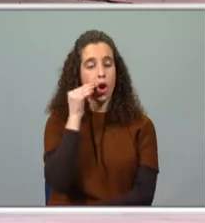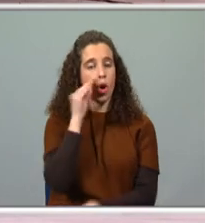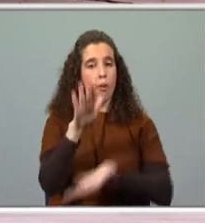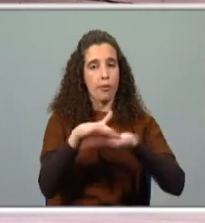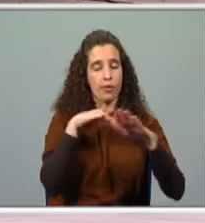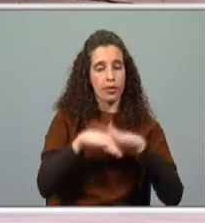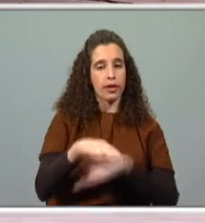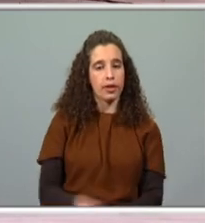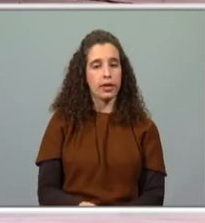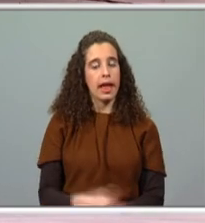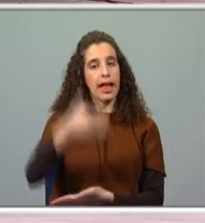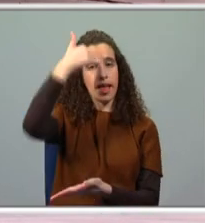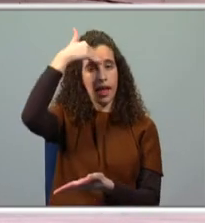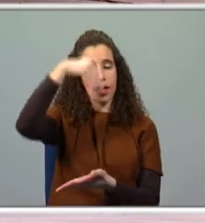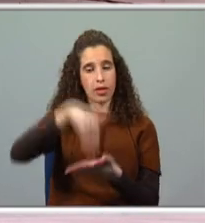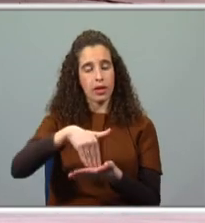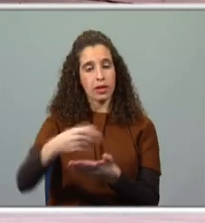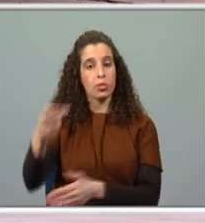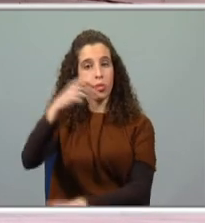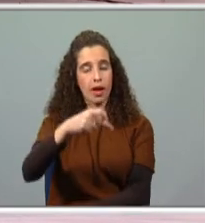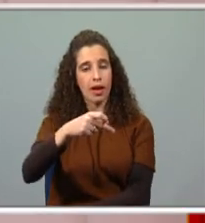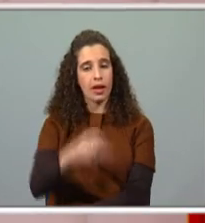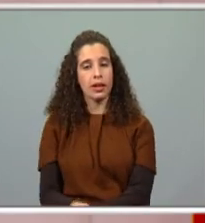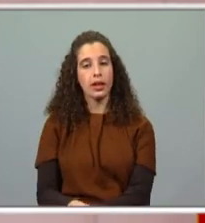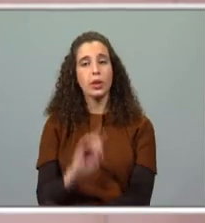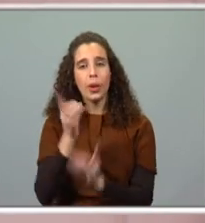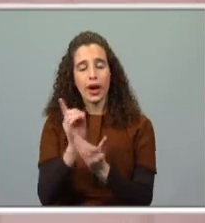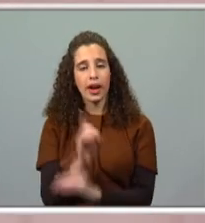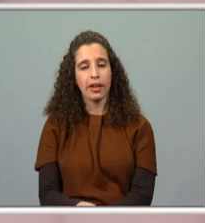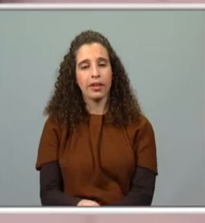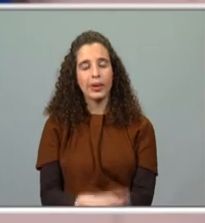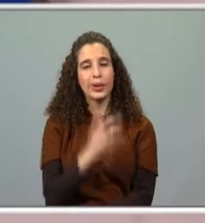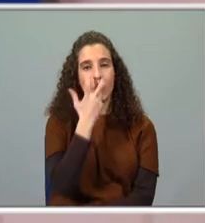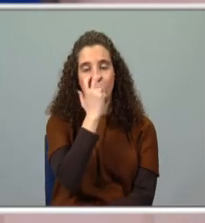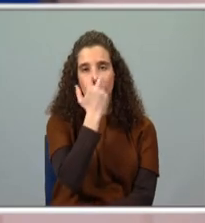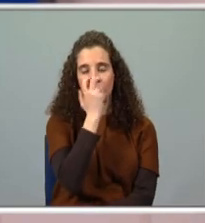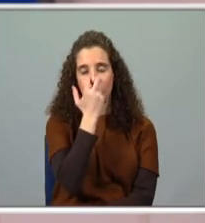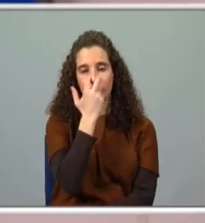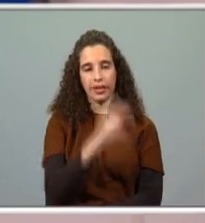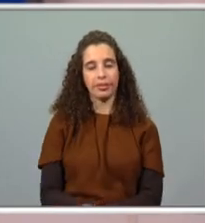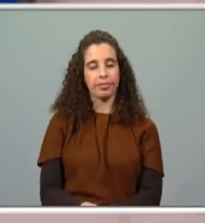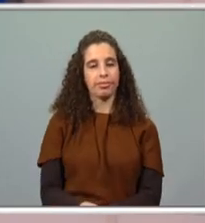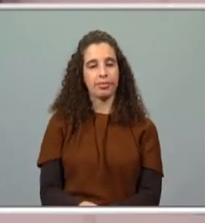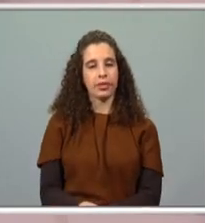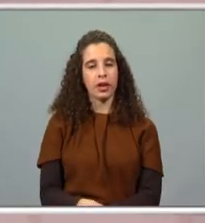a conclusão a que chegamos e uma que uma curiosidade O que é que nos interessa 我們得出的結論和一個好奇心 我們對什麼感興趣